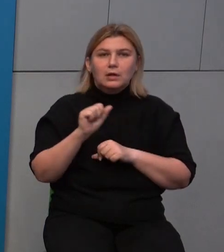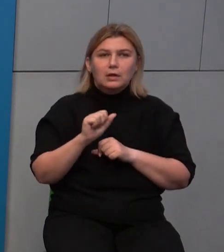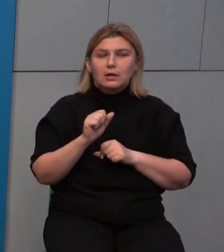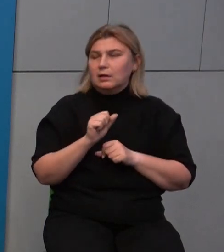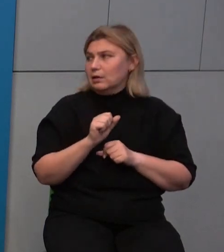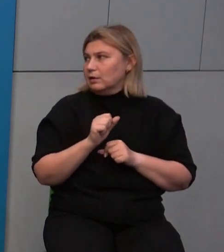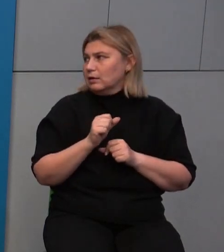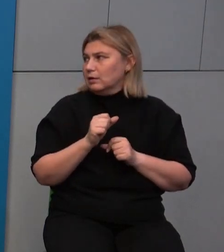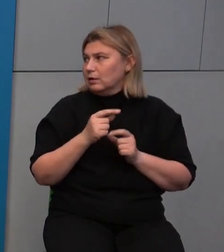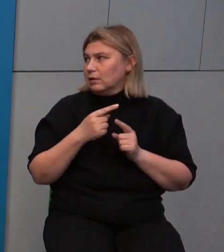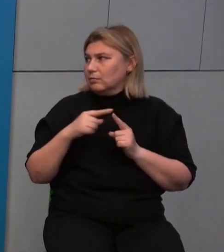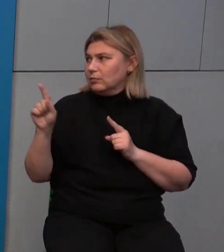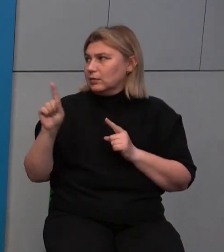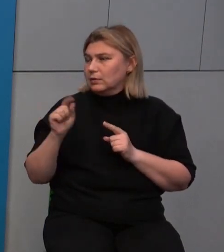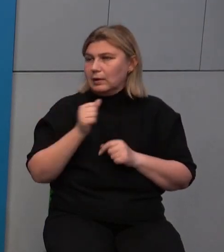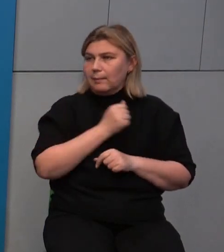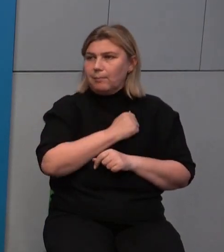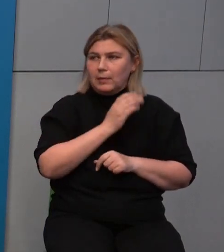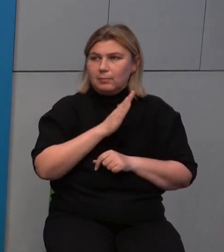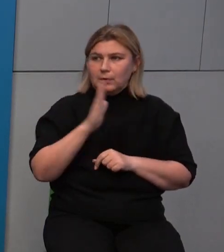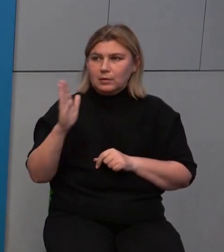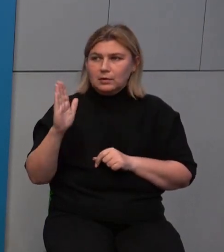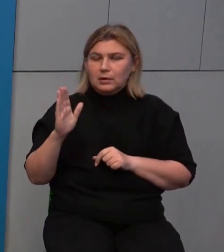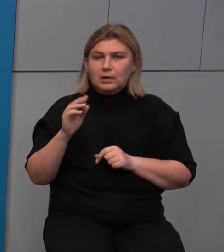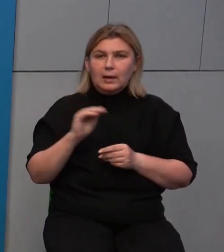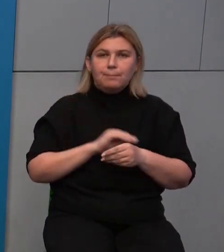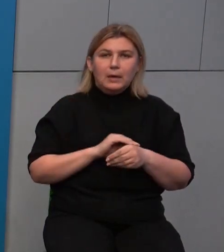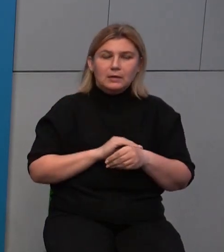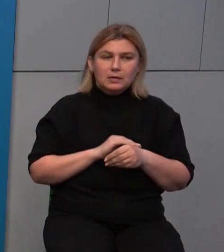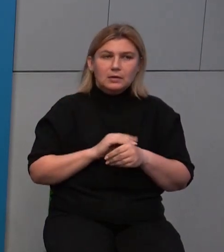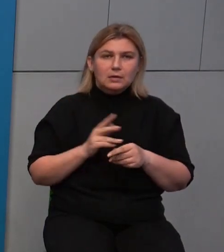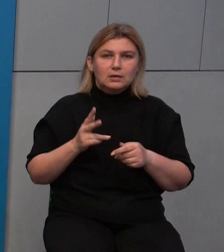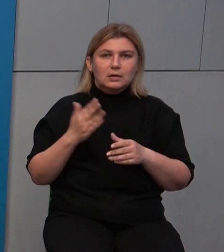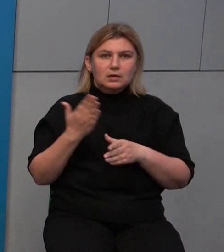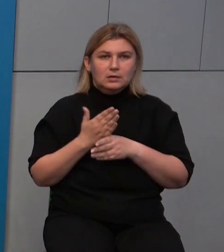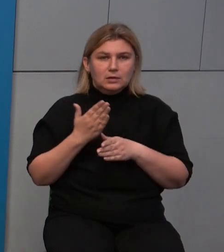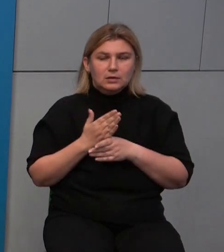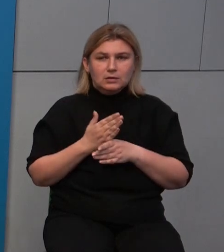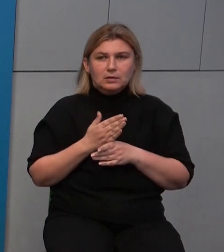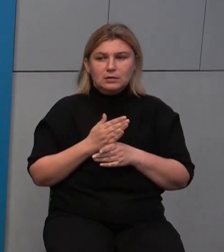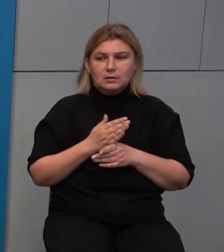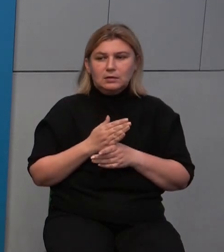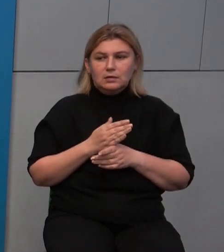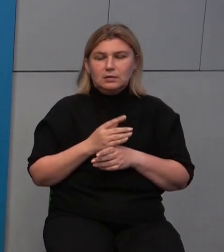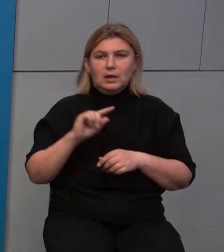oni przysyłają takie coś w bibliotece te materiały, te teczki i to było od prokuratora,